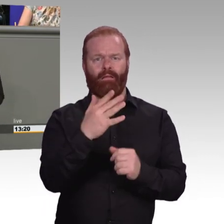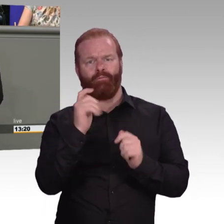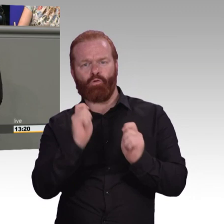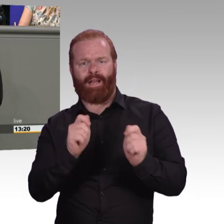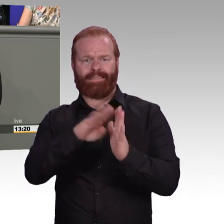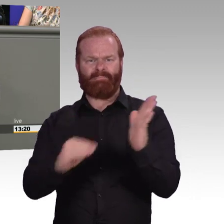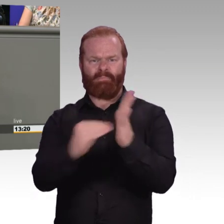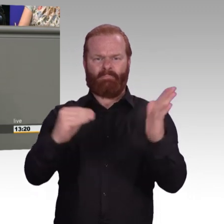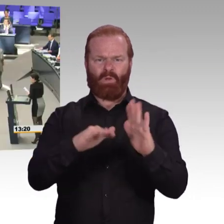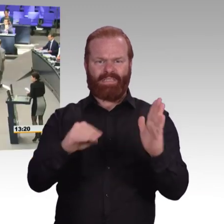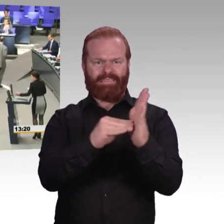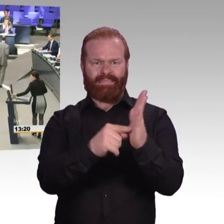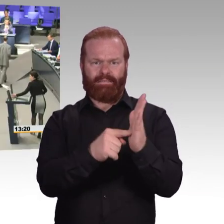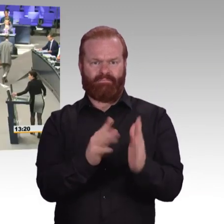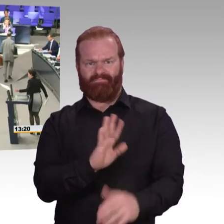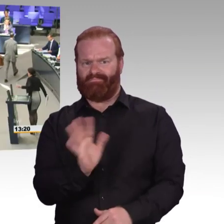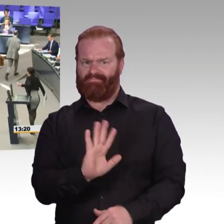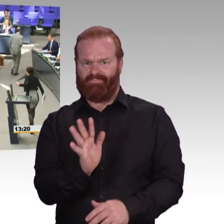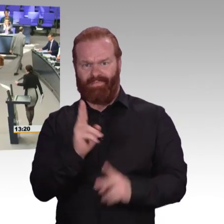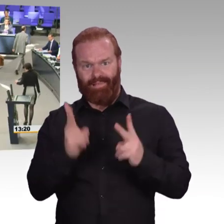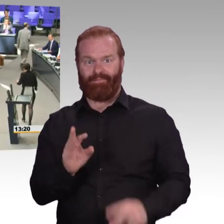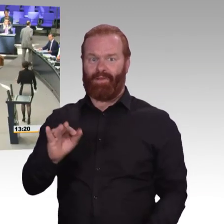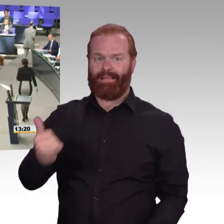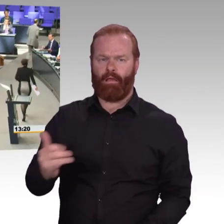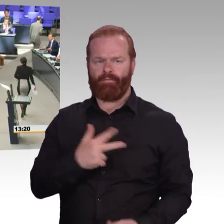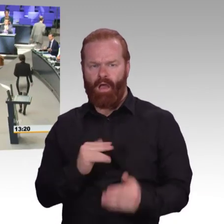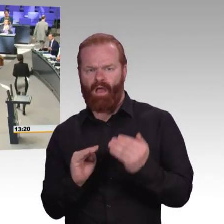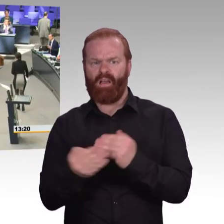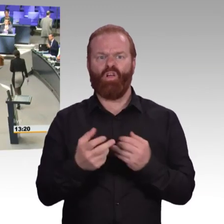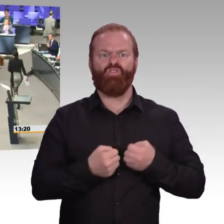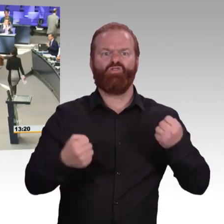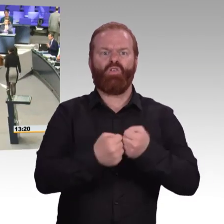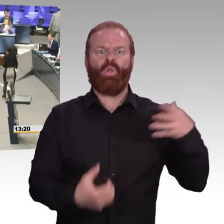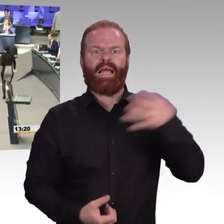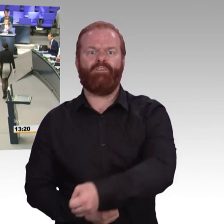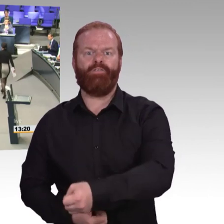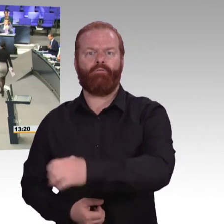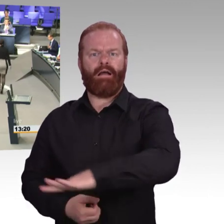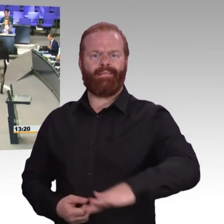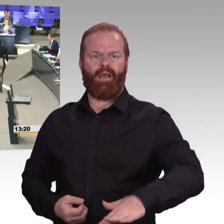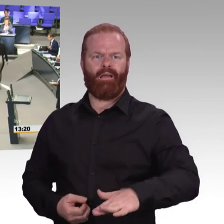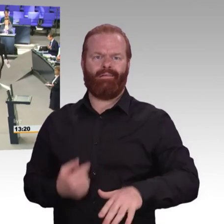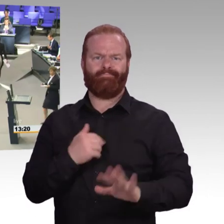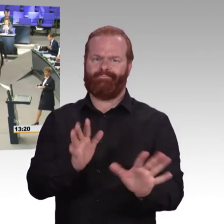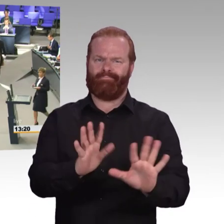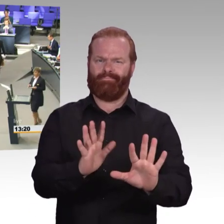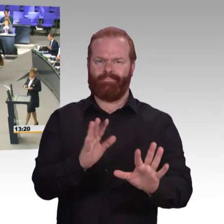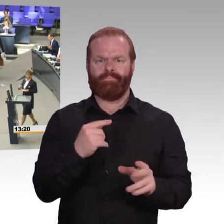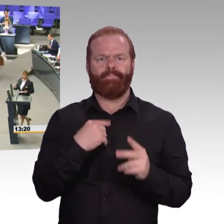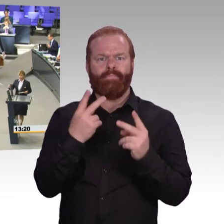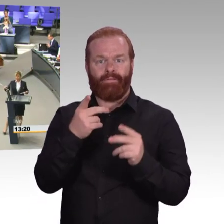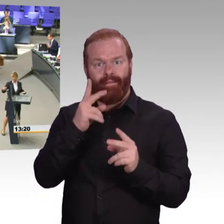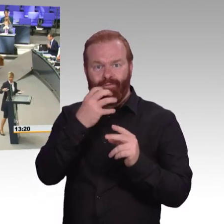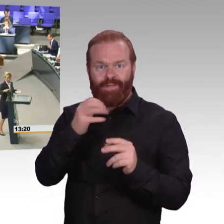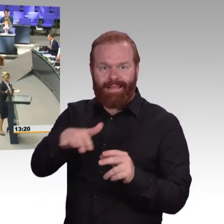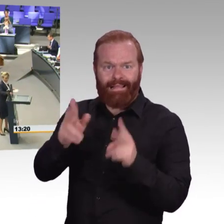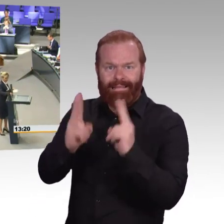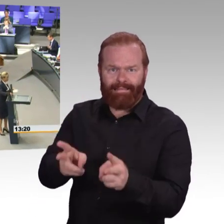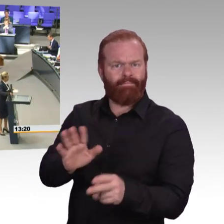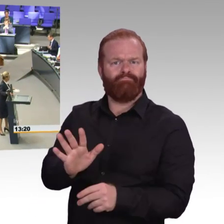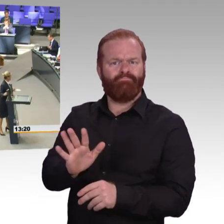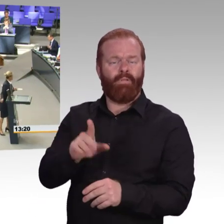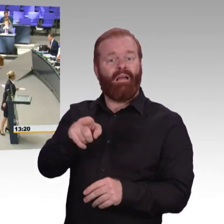(Beifall)